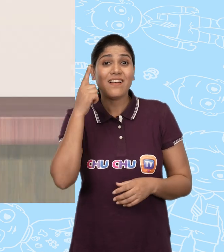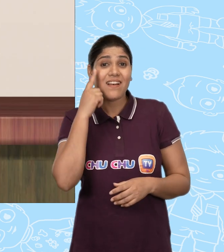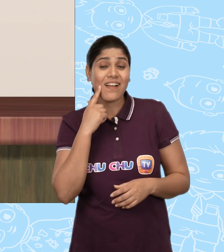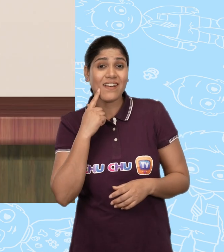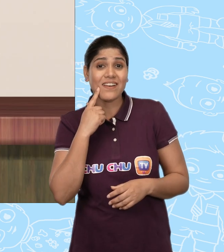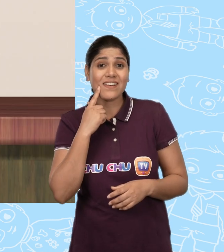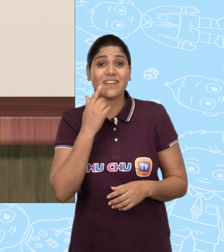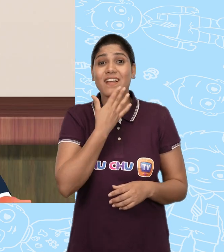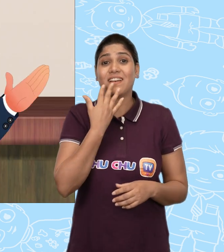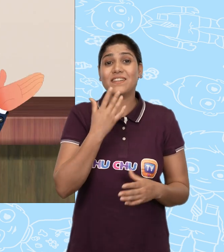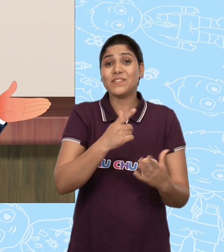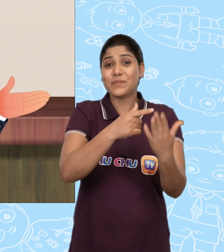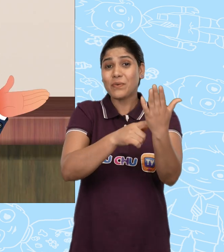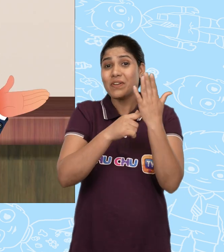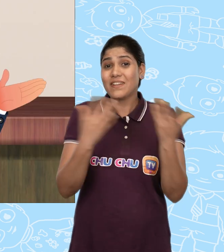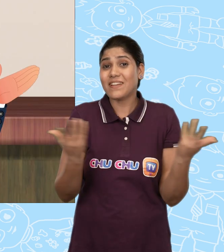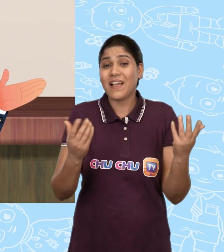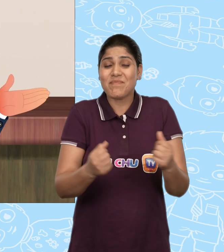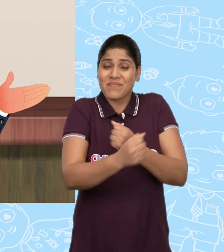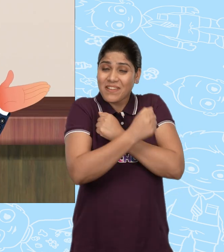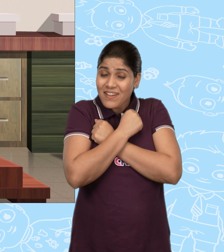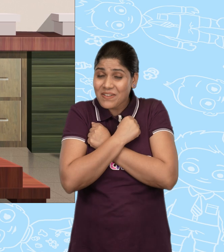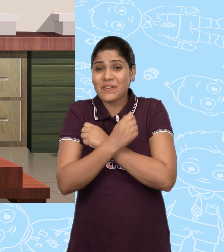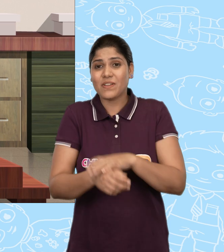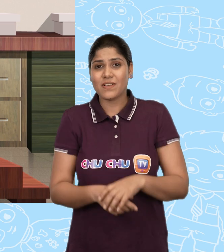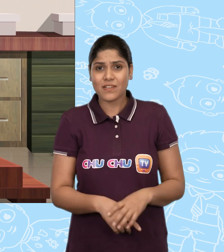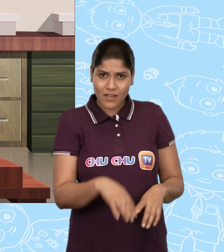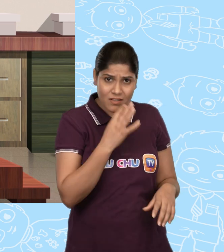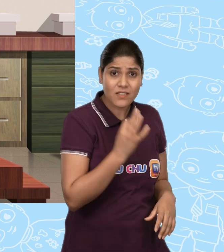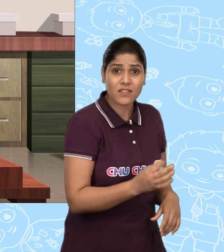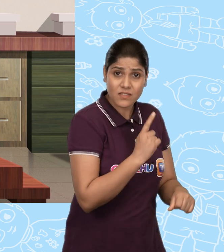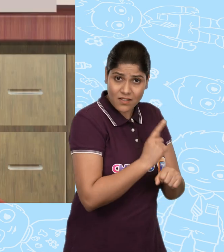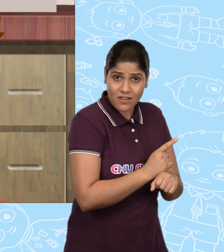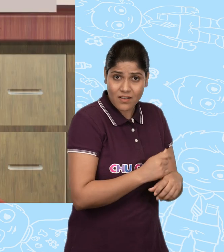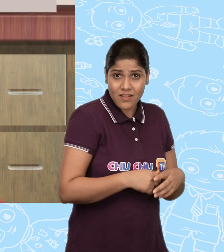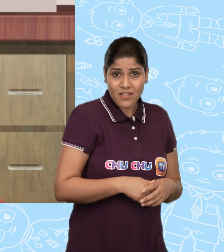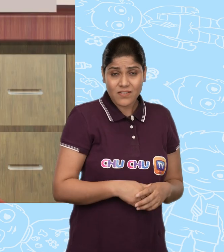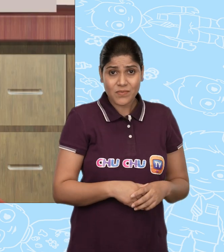लाल रंग दर्शाता है प्यार को क्या यह सच है मिस डोरोथी?